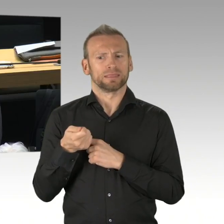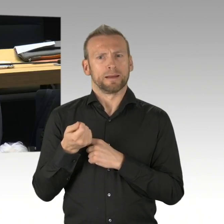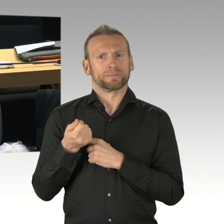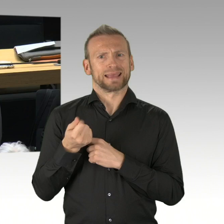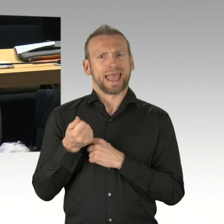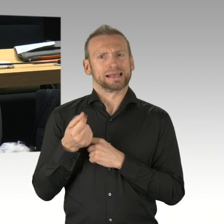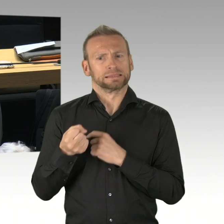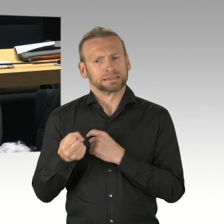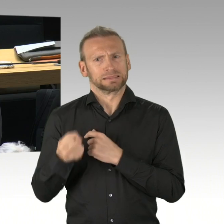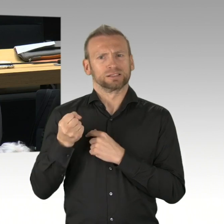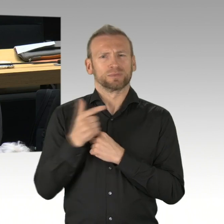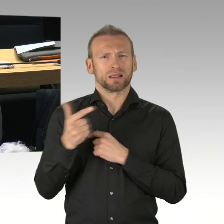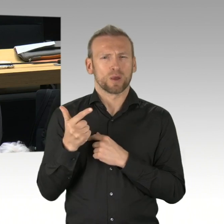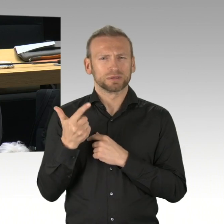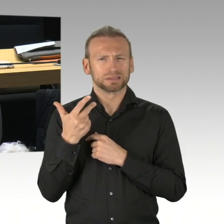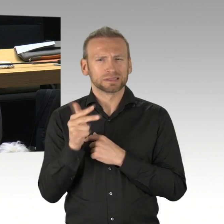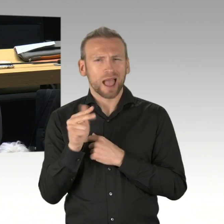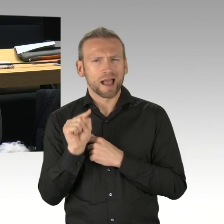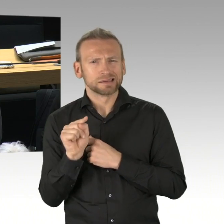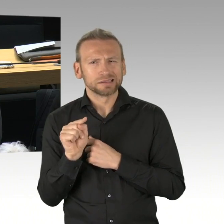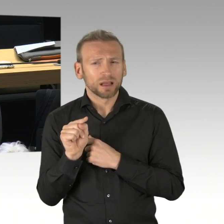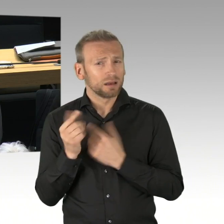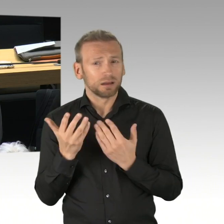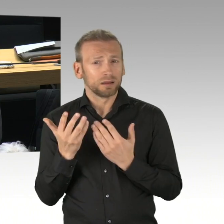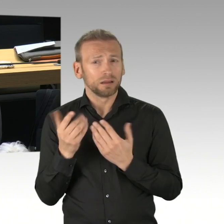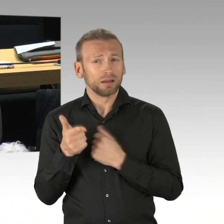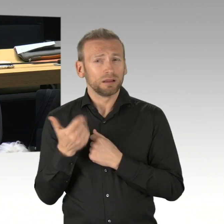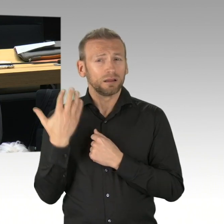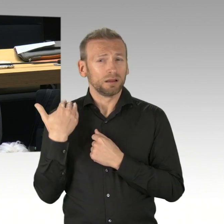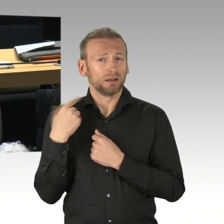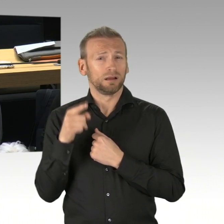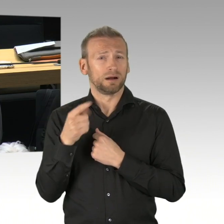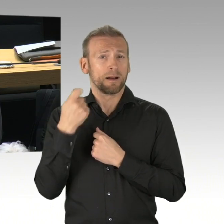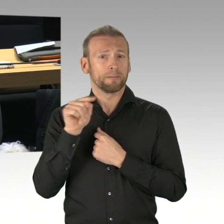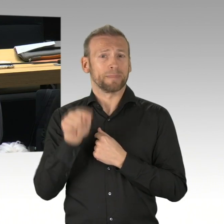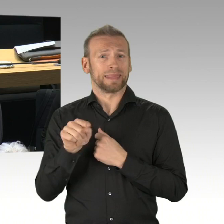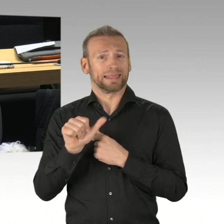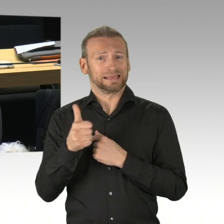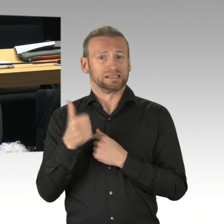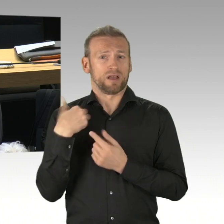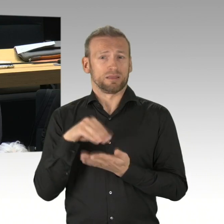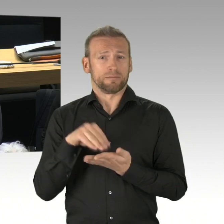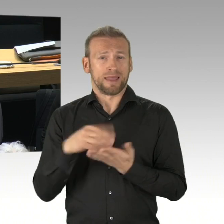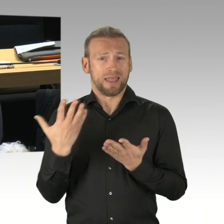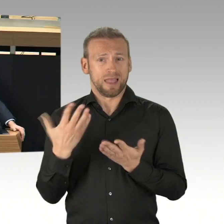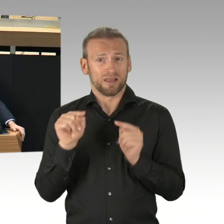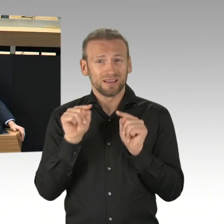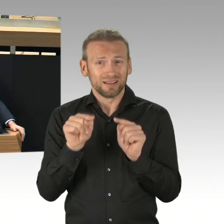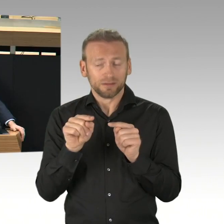(Zwischenrufe) Erzähle ich, drücken Sie sich ein, fragen Sie, dann beantworte ich die Fragen gerne, bitte.